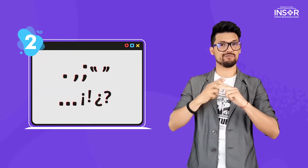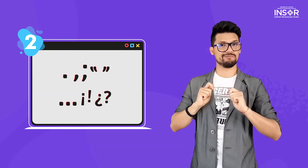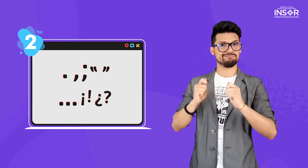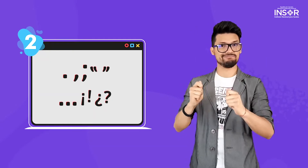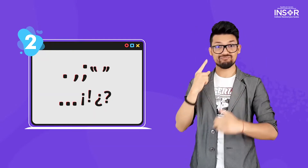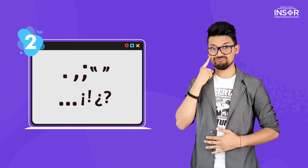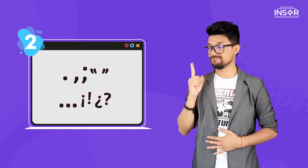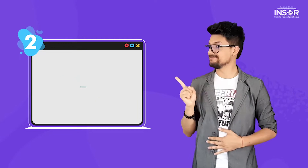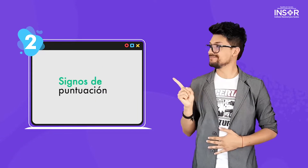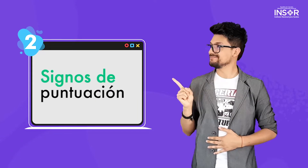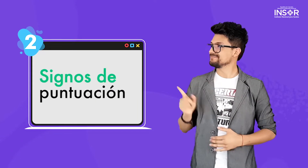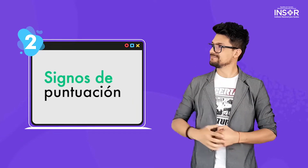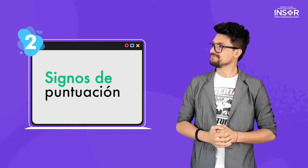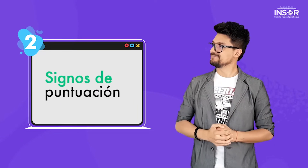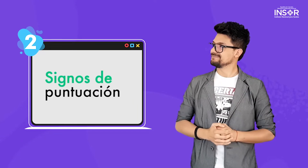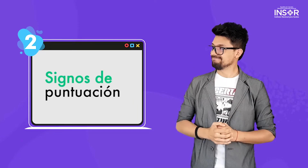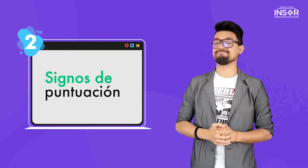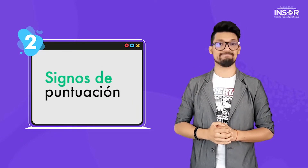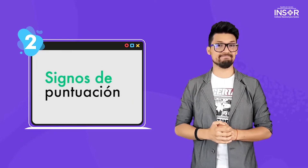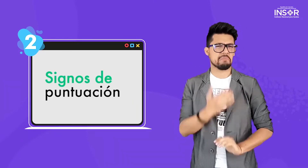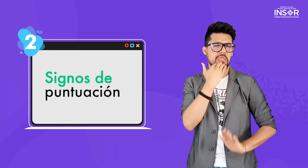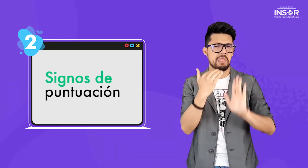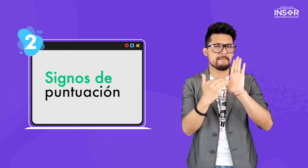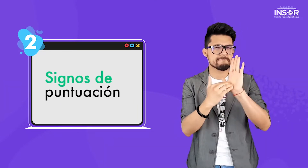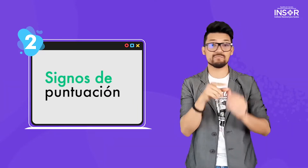estos reciben el nombre de: Signos de puntuación.